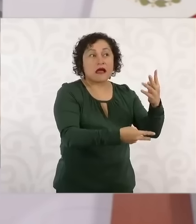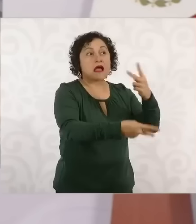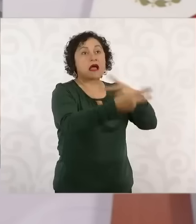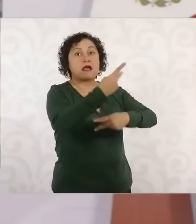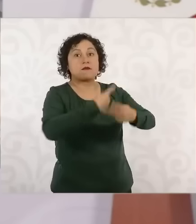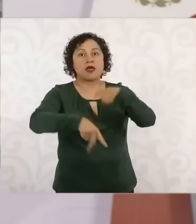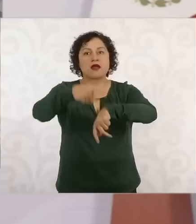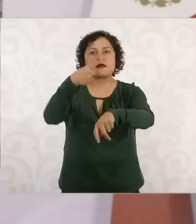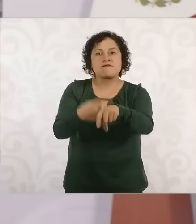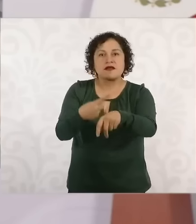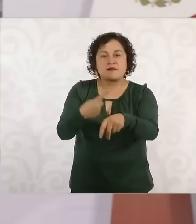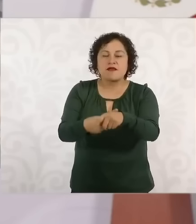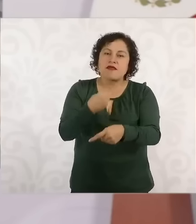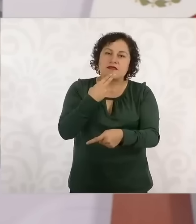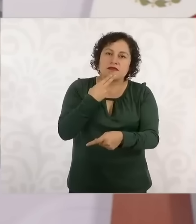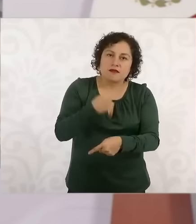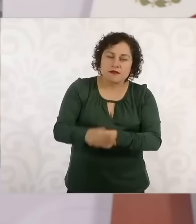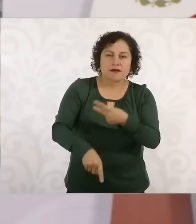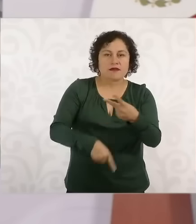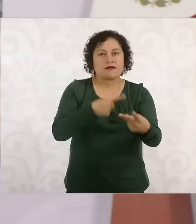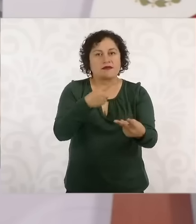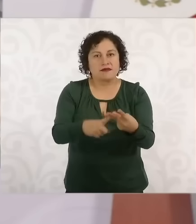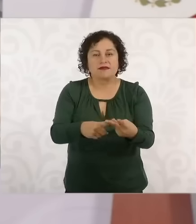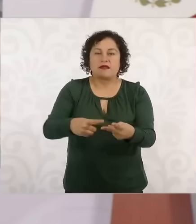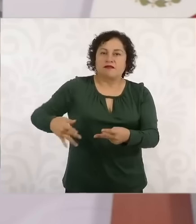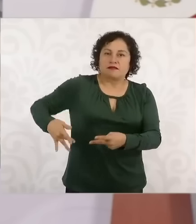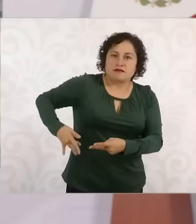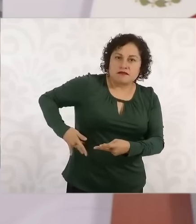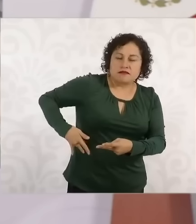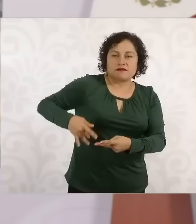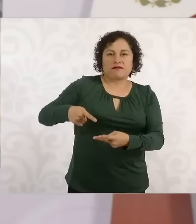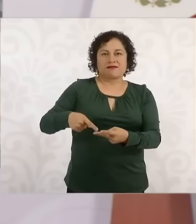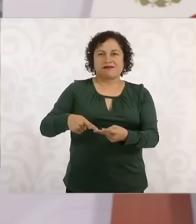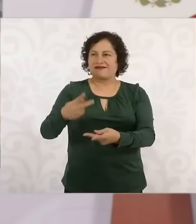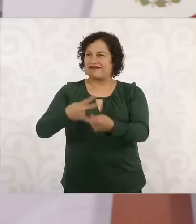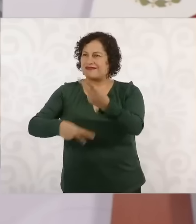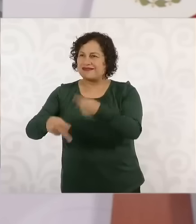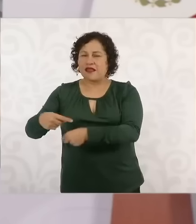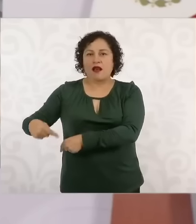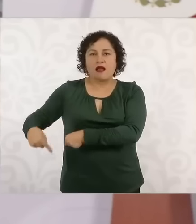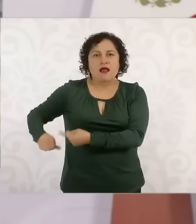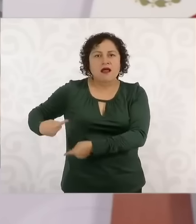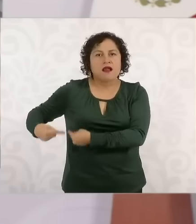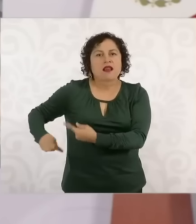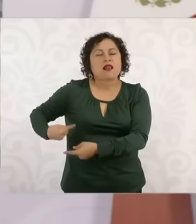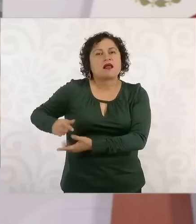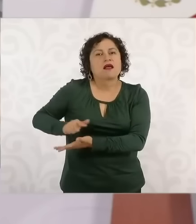los riñones, la cantidad de hemodiálisis que se hace en México es impresionante. Entonces,